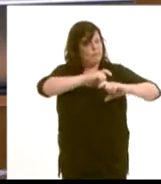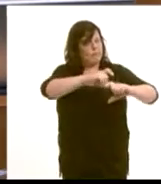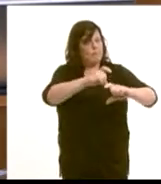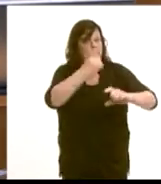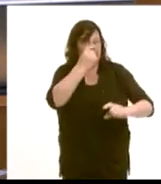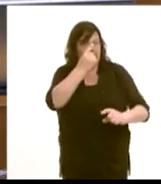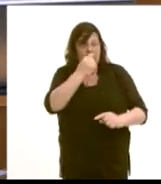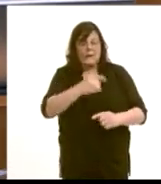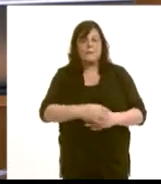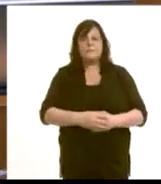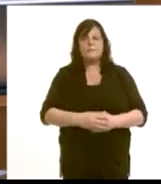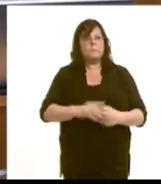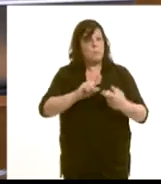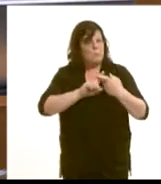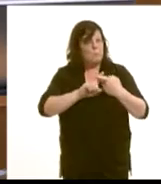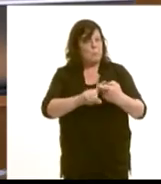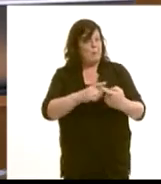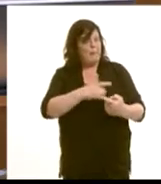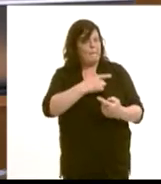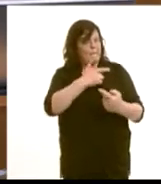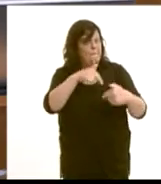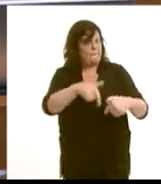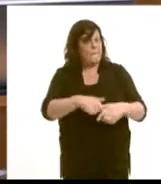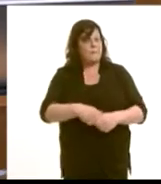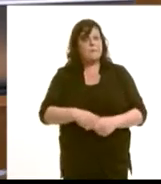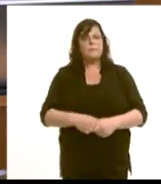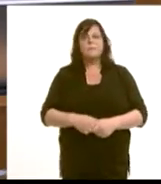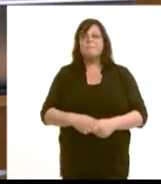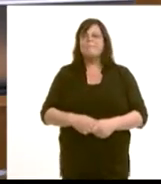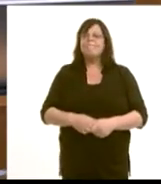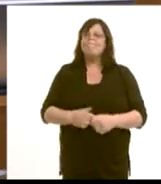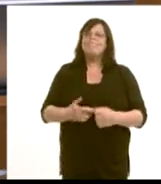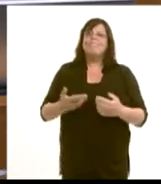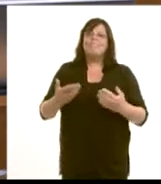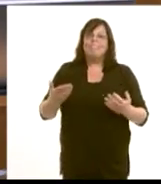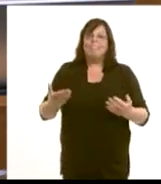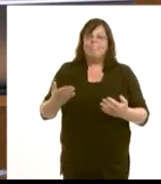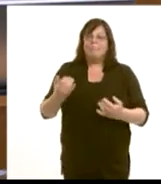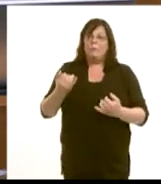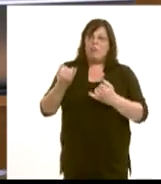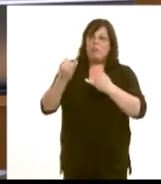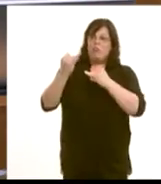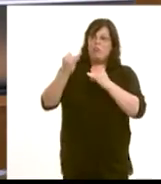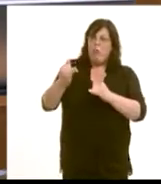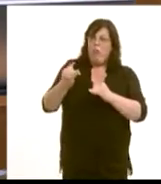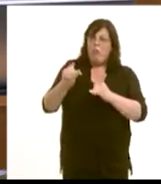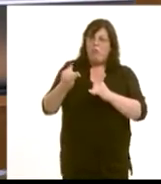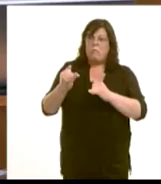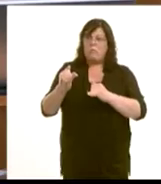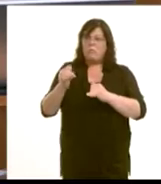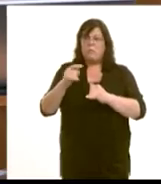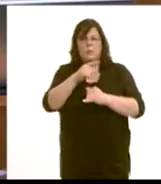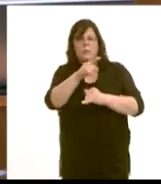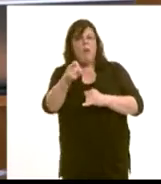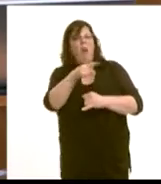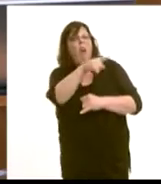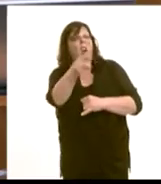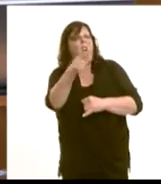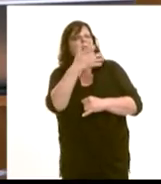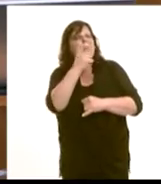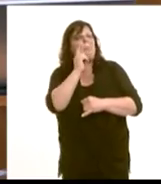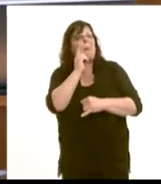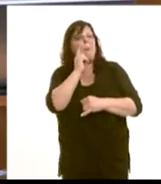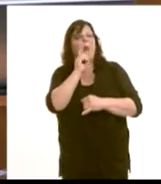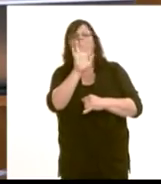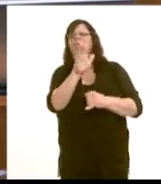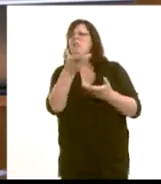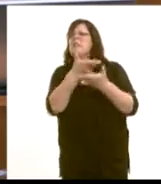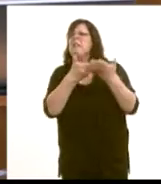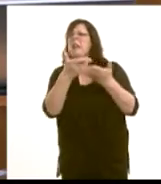Wel, gawn ni weld lle maeír arian hwnnw felly ynglyn ‚ Chymru, a sicrhau taw pobl Cymru